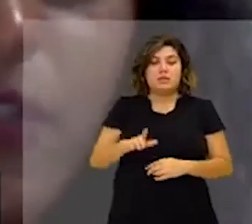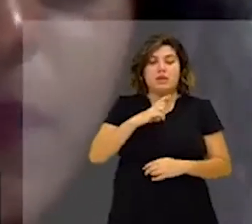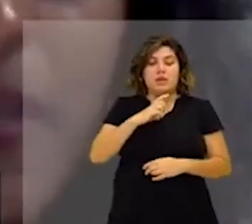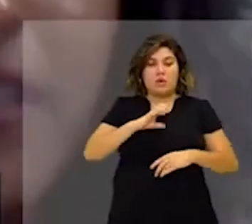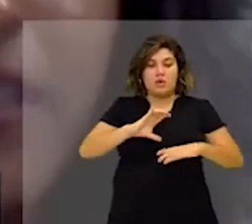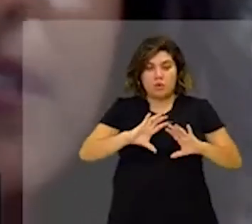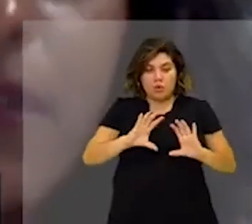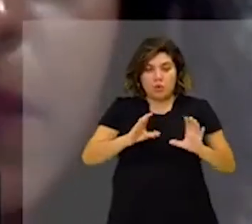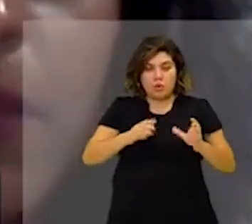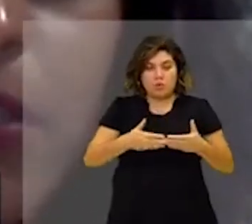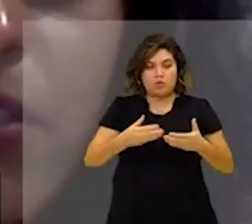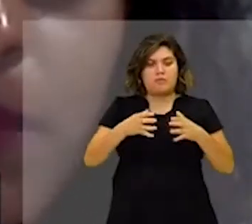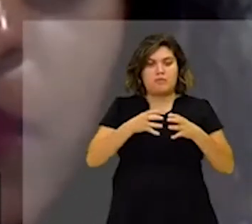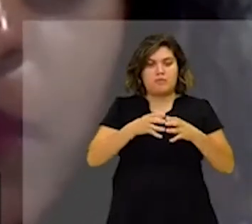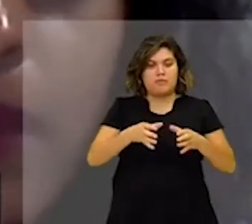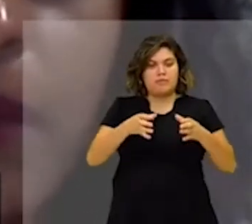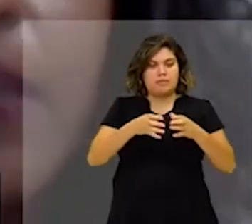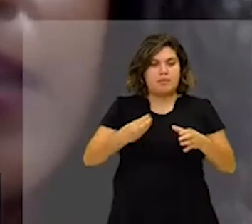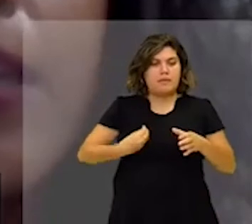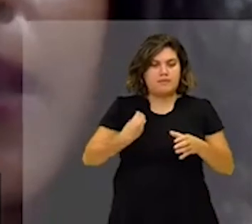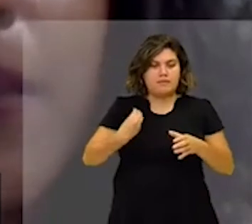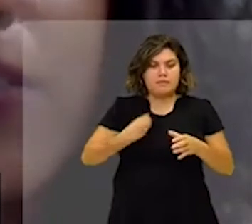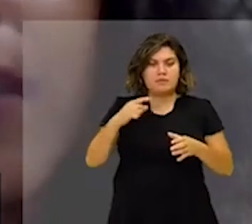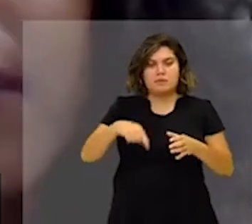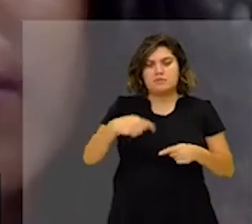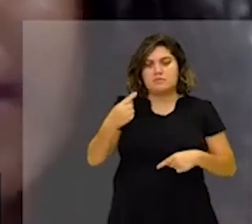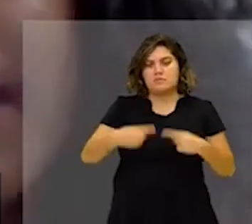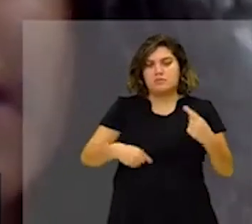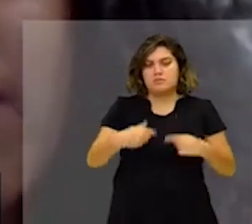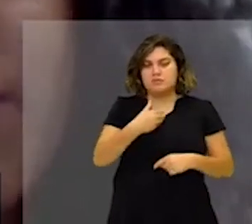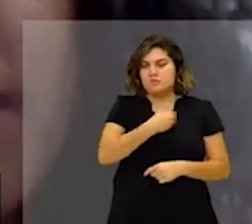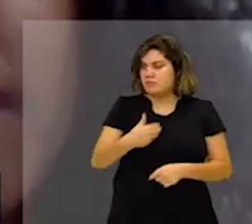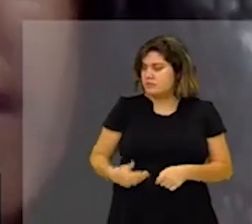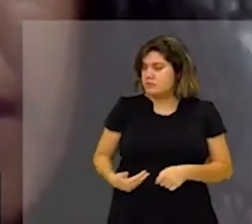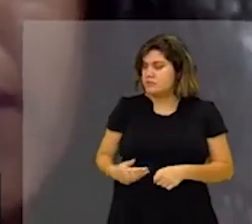tava nesse ano estar ensinando essa política pública a partir ainda disse que ele tá de